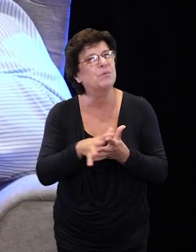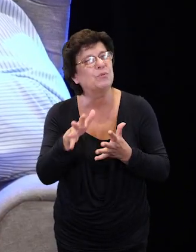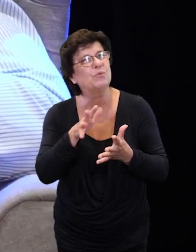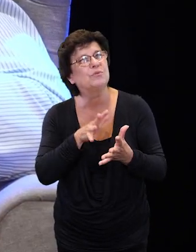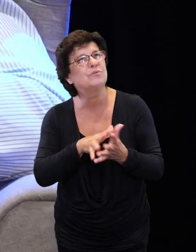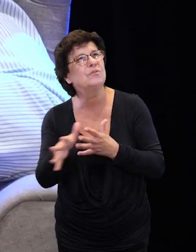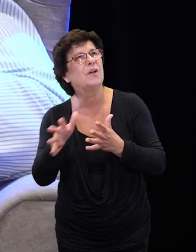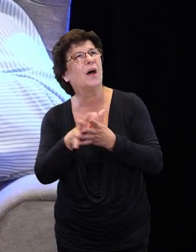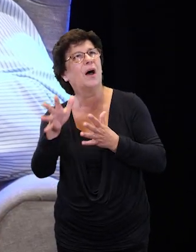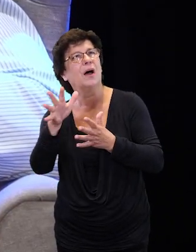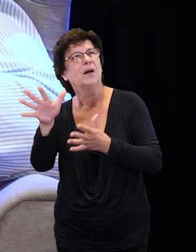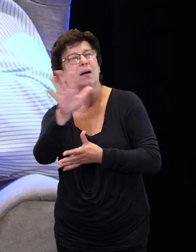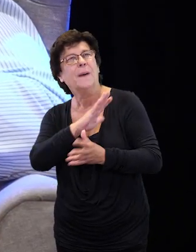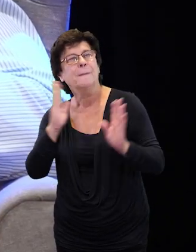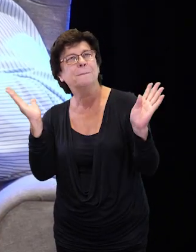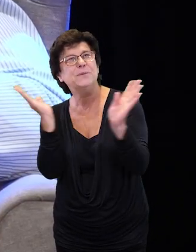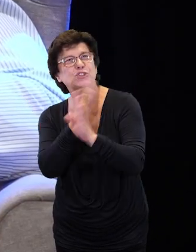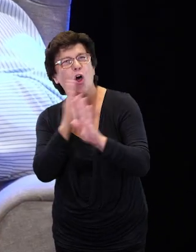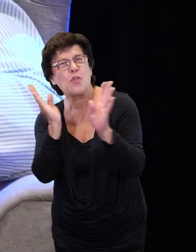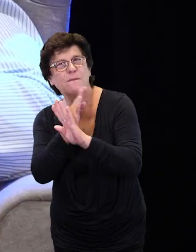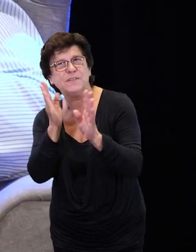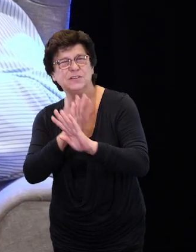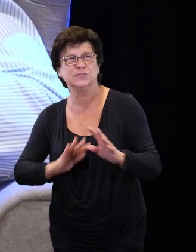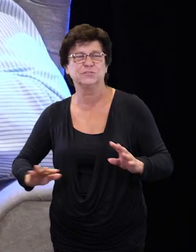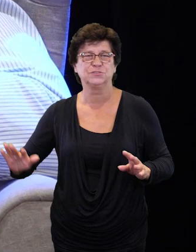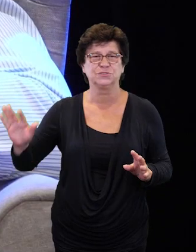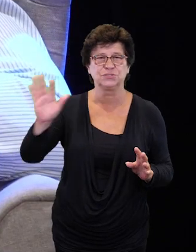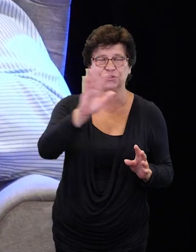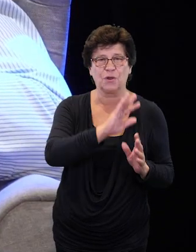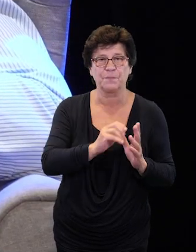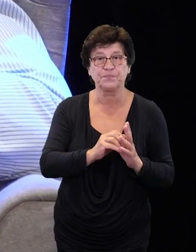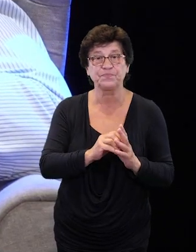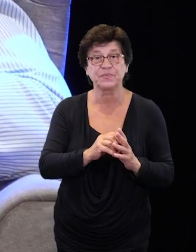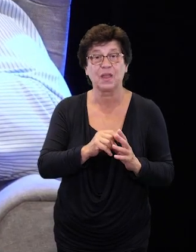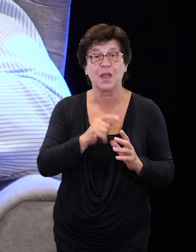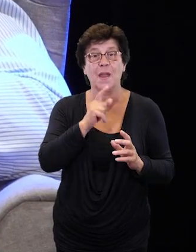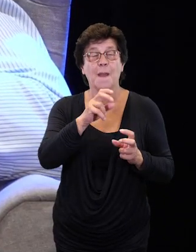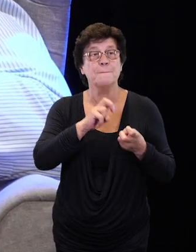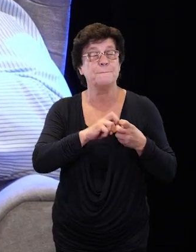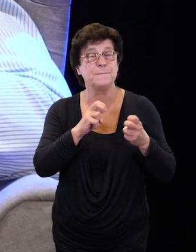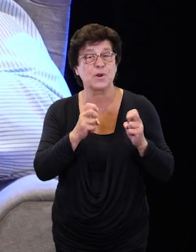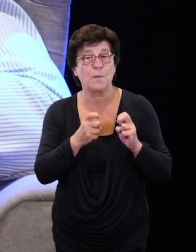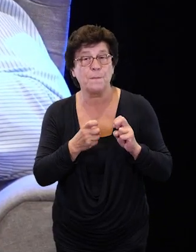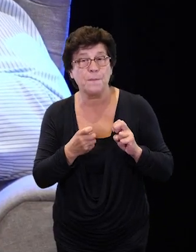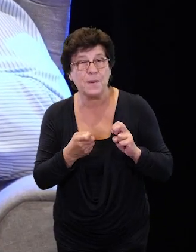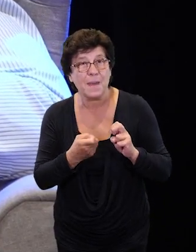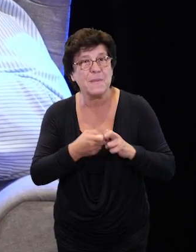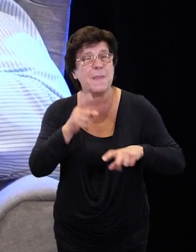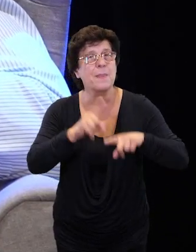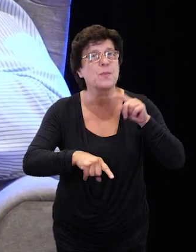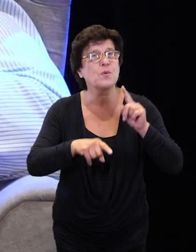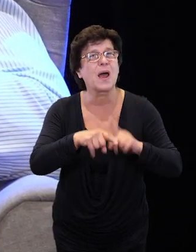z powodu jawnie tego, że człowiek im, że tak powiem, to zrobił. Tam są problemy ze środowiskiem naturalnym, które zostało zniszczone,